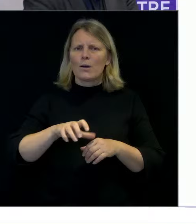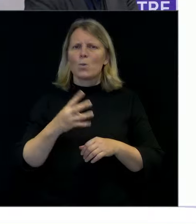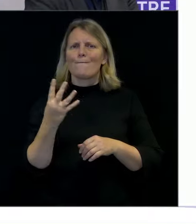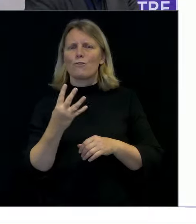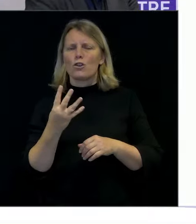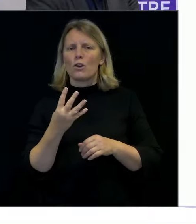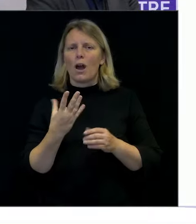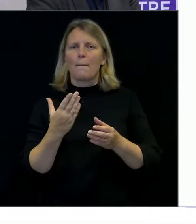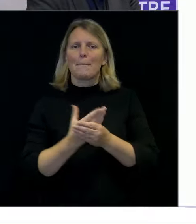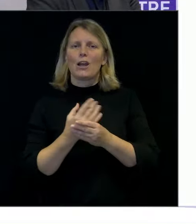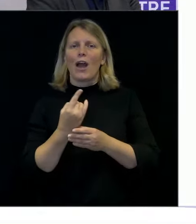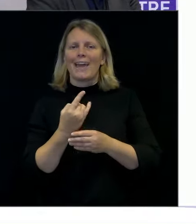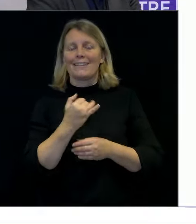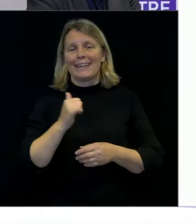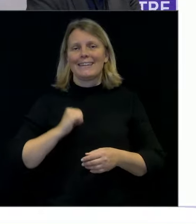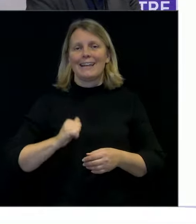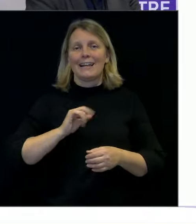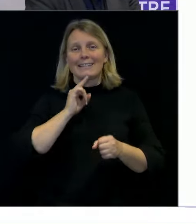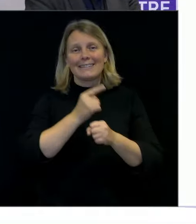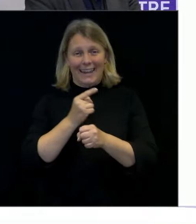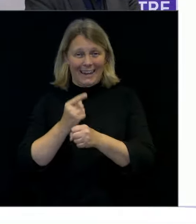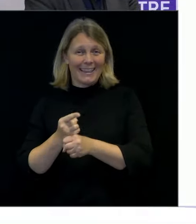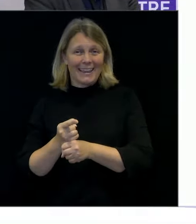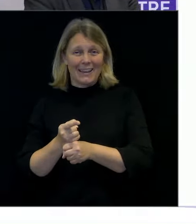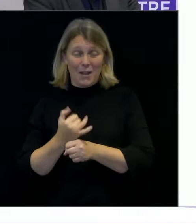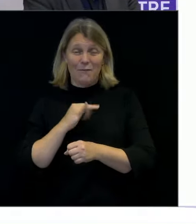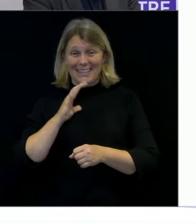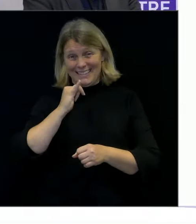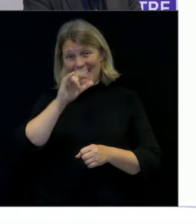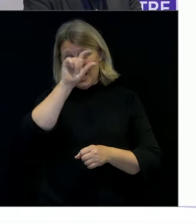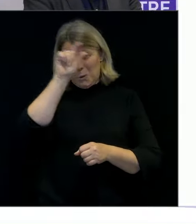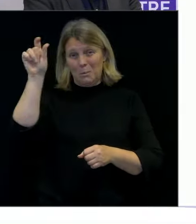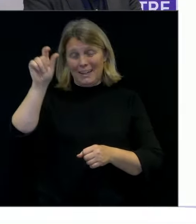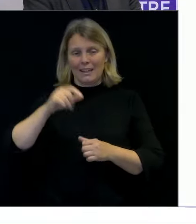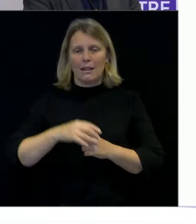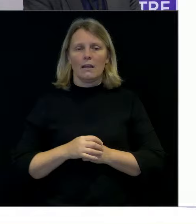Det är det som omnämns i rubriken.